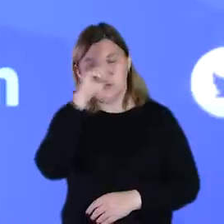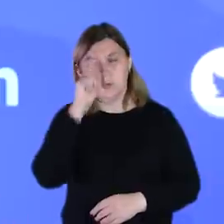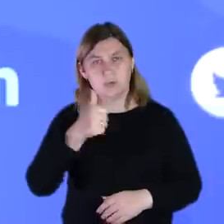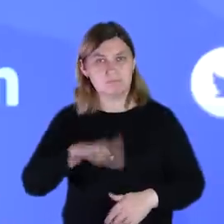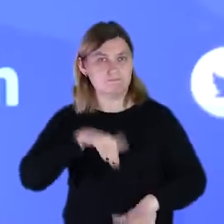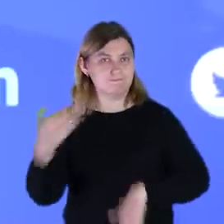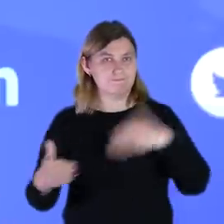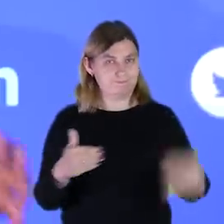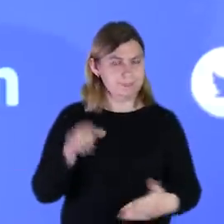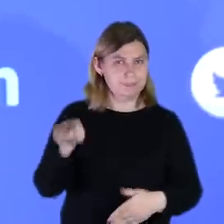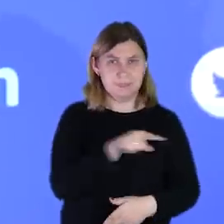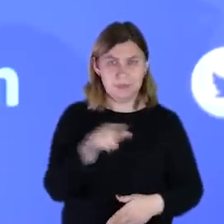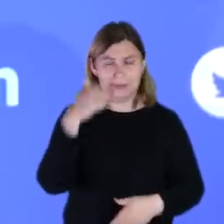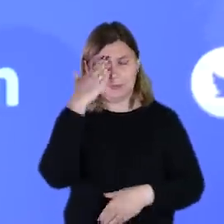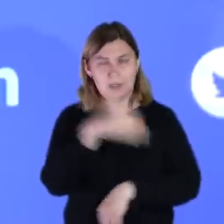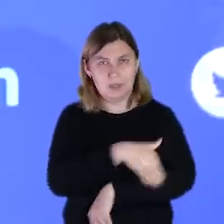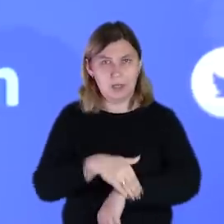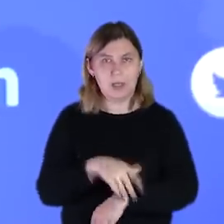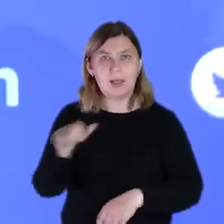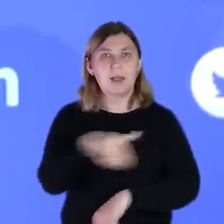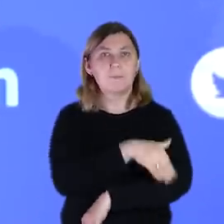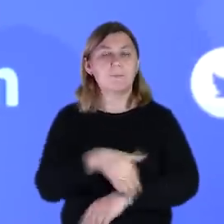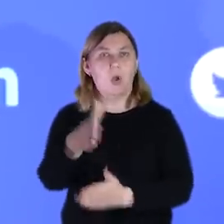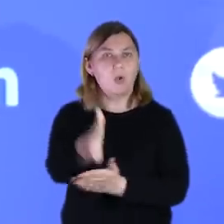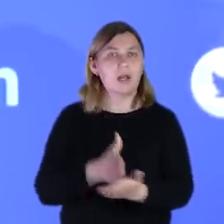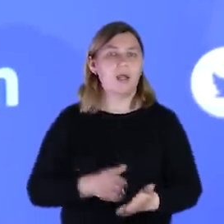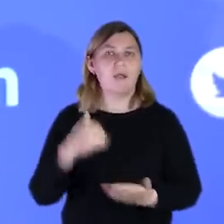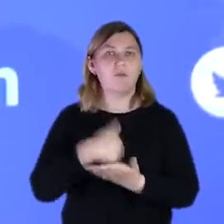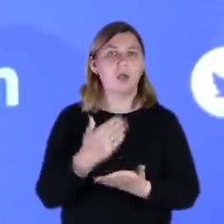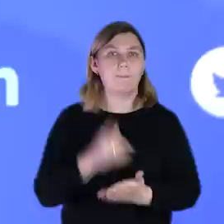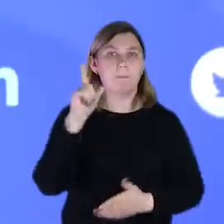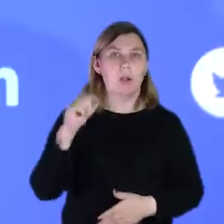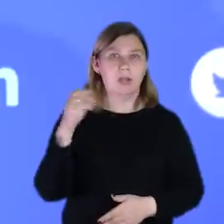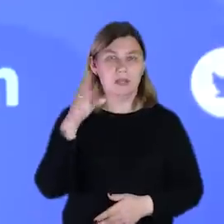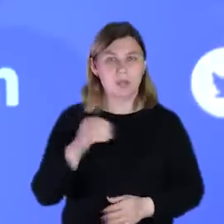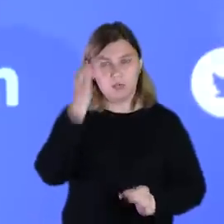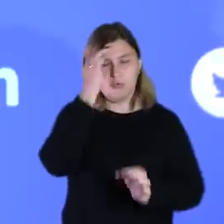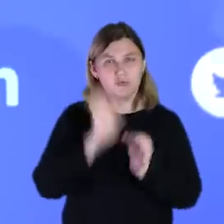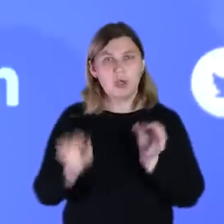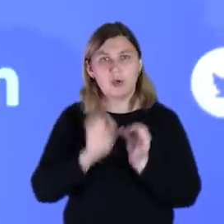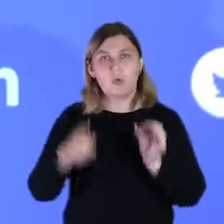jednej i po drugiej stronie granicy, właśnie w obszarze pogranicza województwa polskiego. Dość szczegółowo w tych swoich wspomnieniach